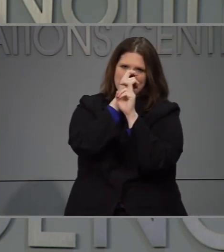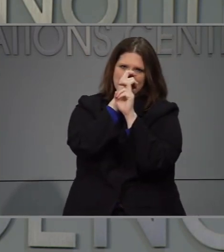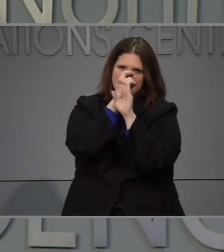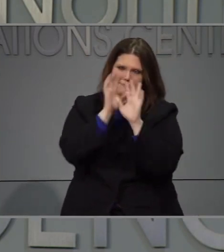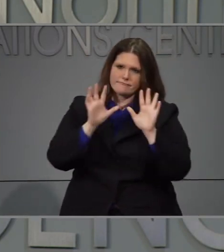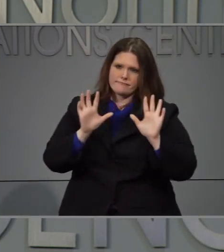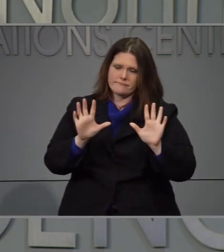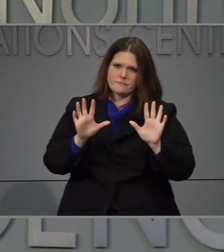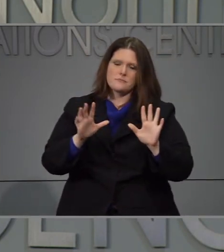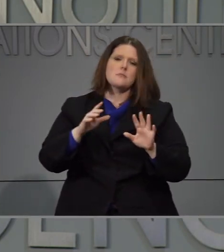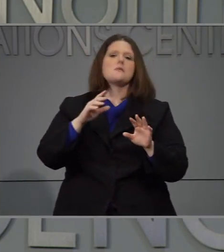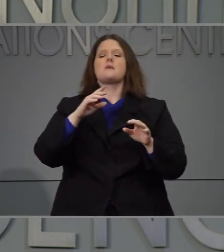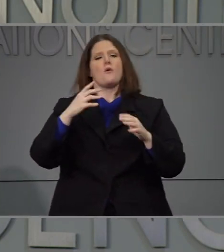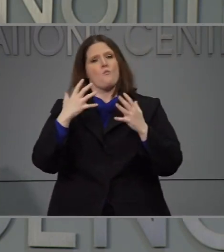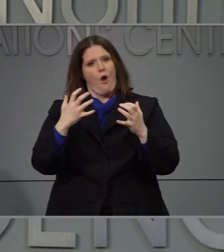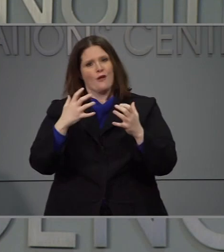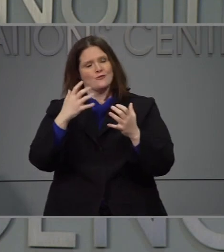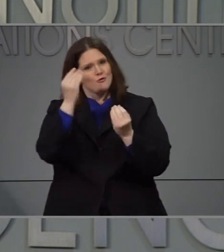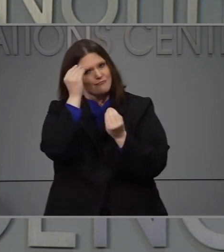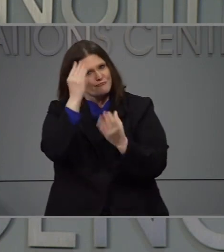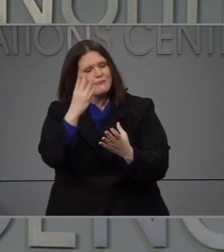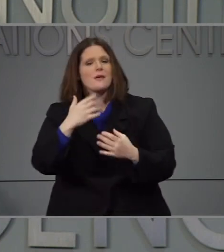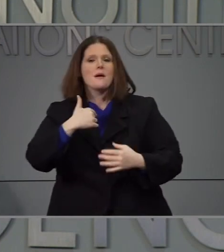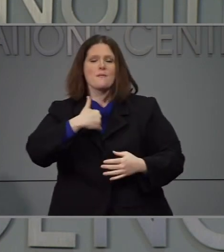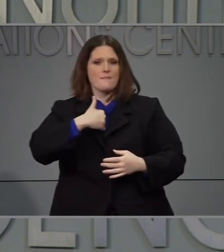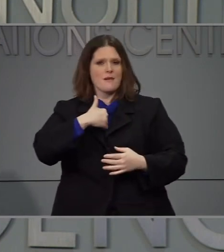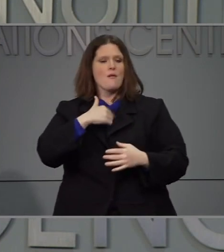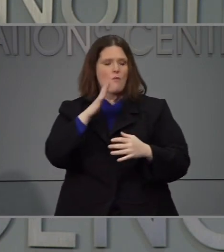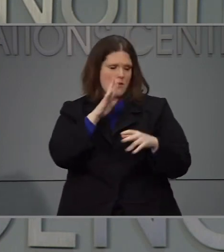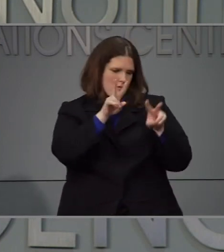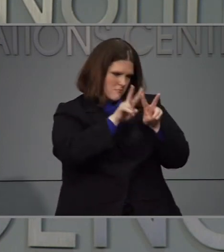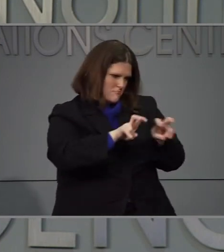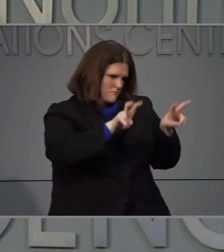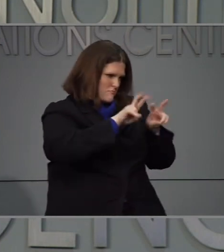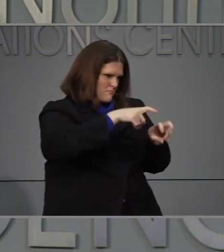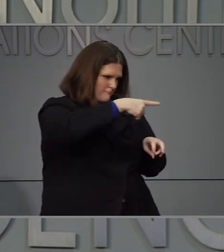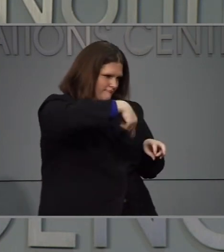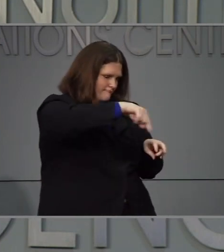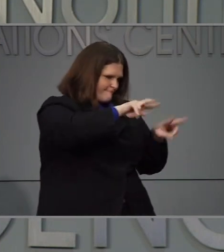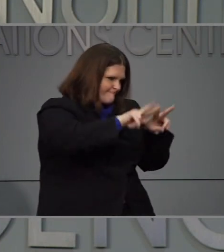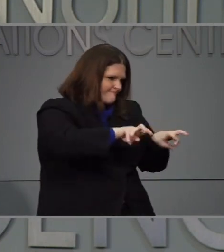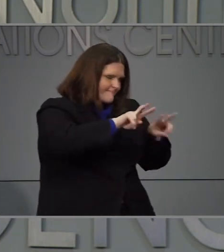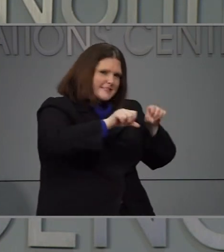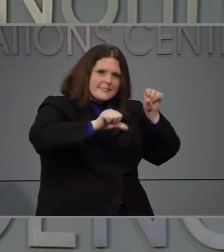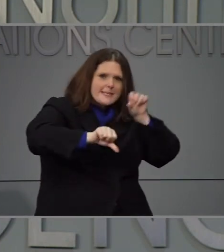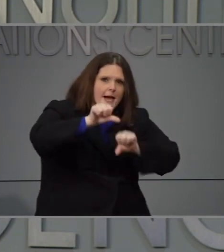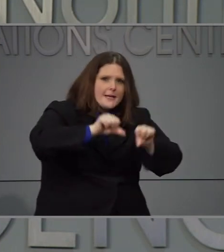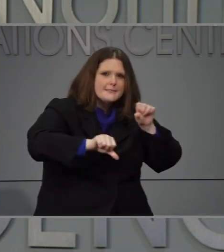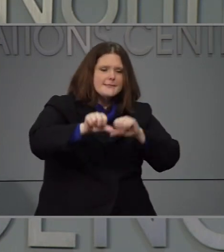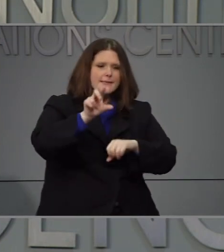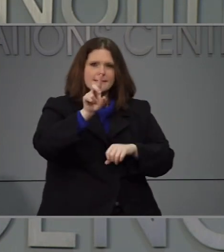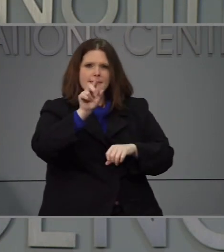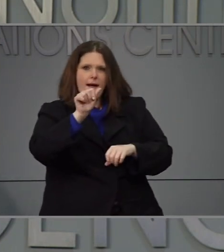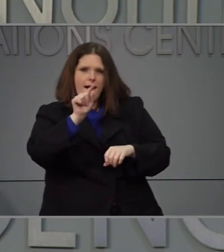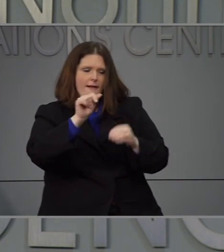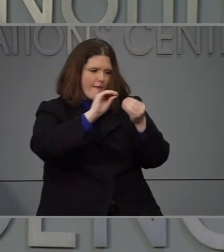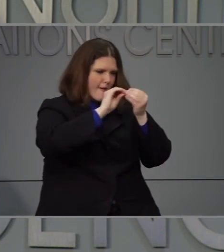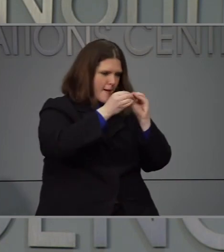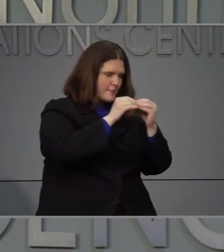el estamos haciendo ahora, vamos a utilizar los mejores datos y conocimientos científicos disponibles para